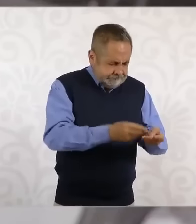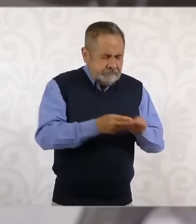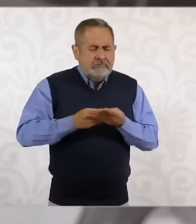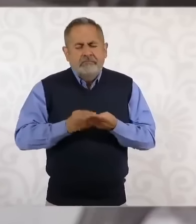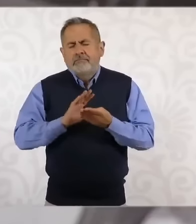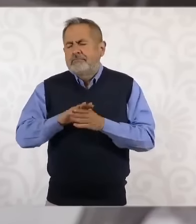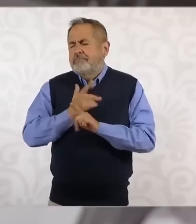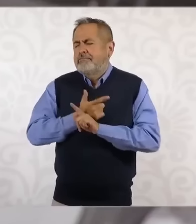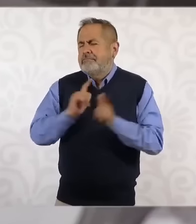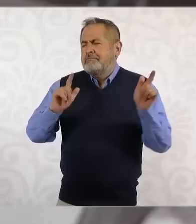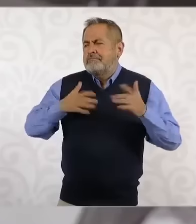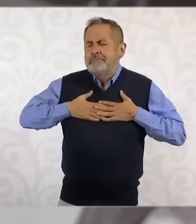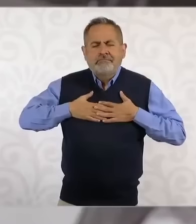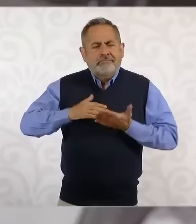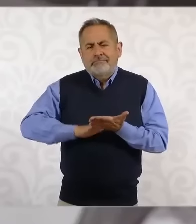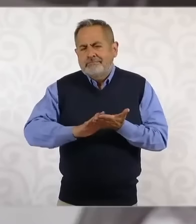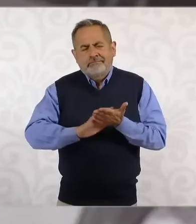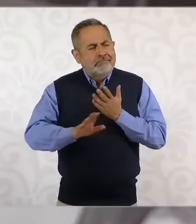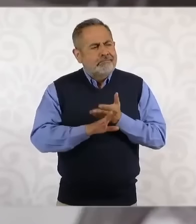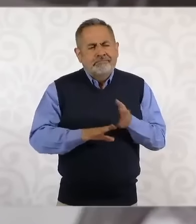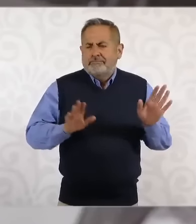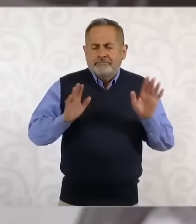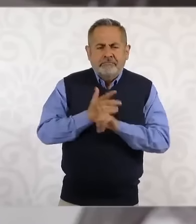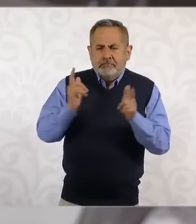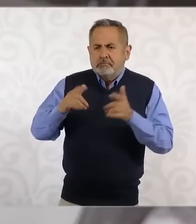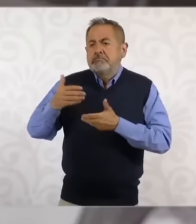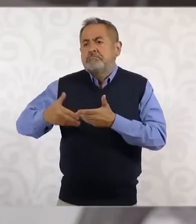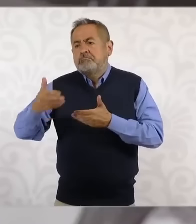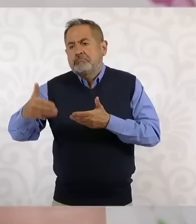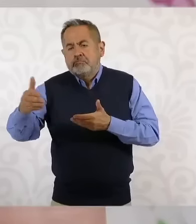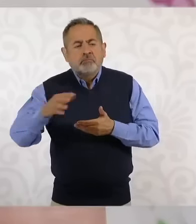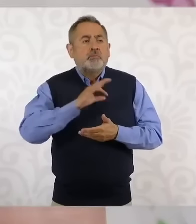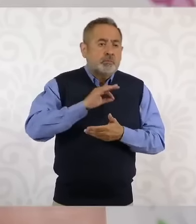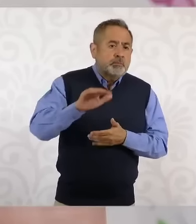garantías y mejorar su historial crediticio, lo que les permitirá volver a acceder a oportunidades